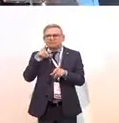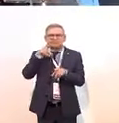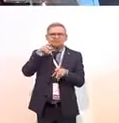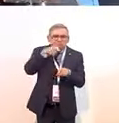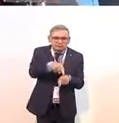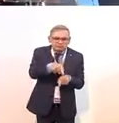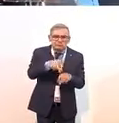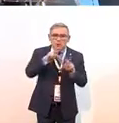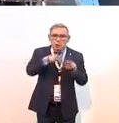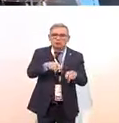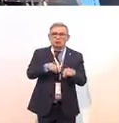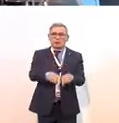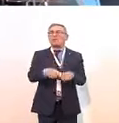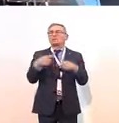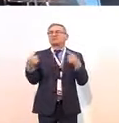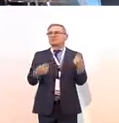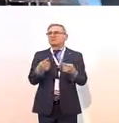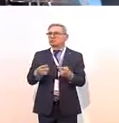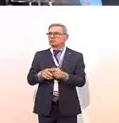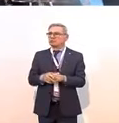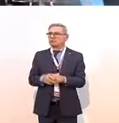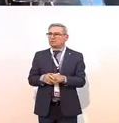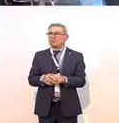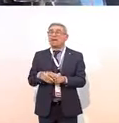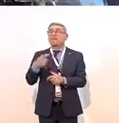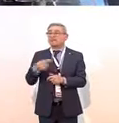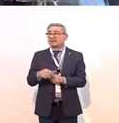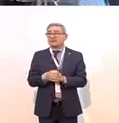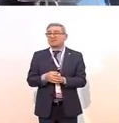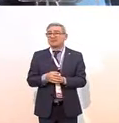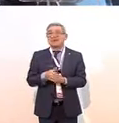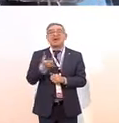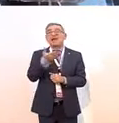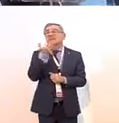politica come minimo c’è l’empasse.